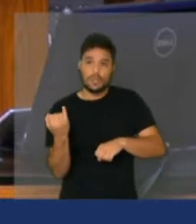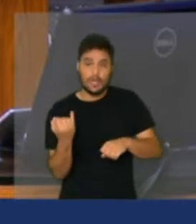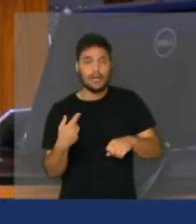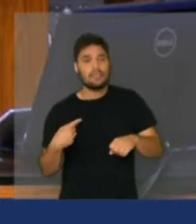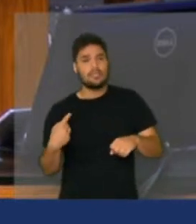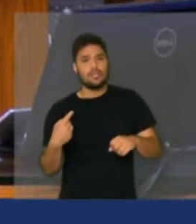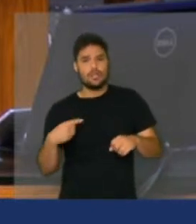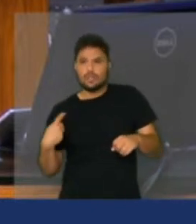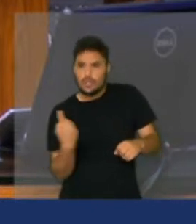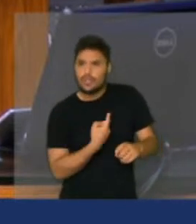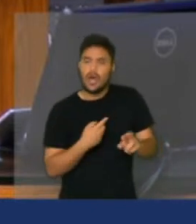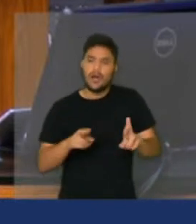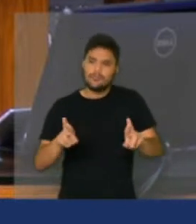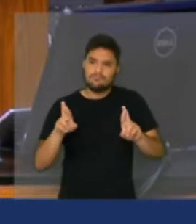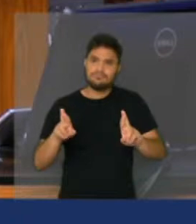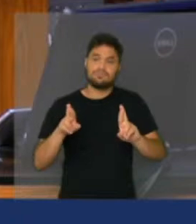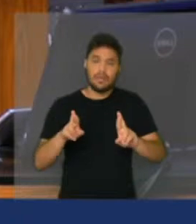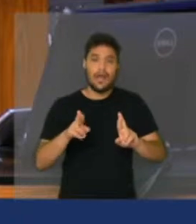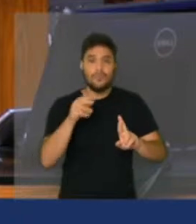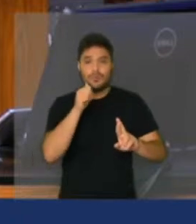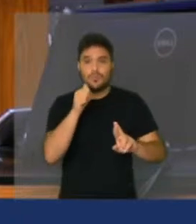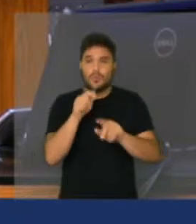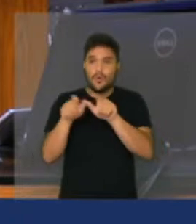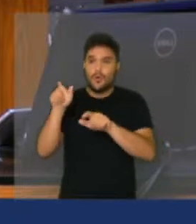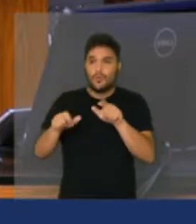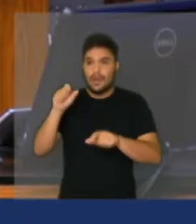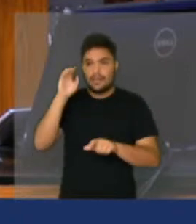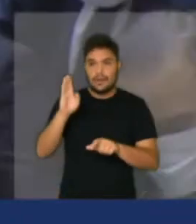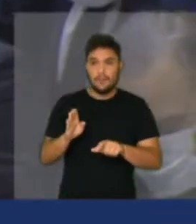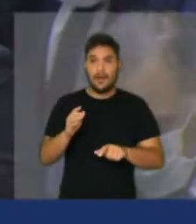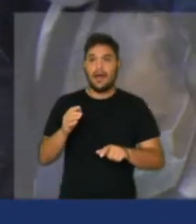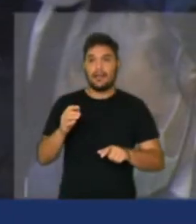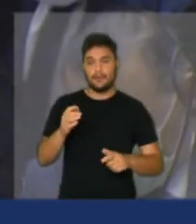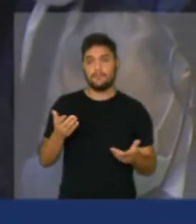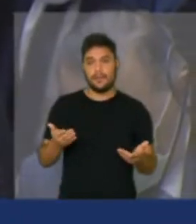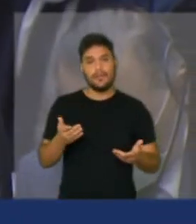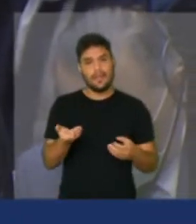DESSE PAÍS QUE DESEJAM RETORNAR, AQUELAS QUE ESTÃO GESTANTES E QUE QUEREM TER O SEU DIREITO AO TRABALHO